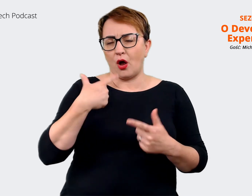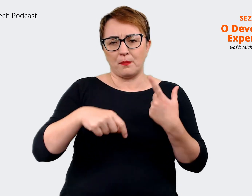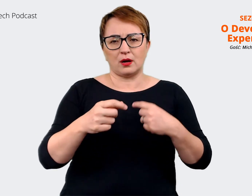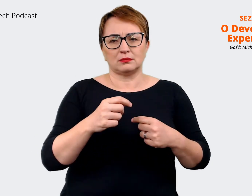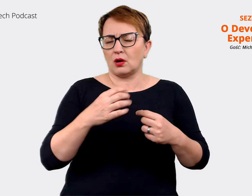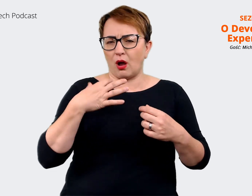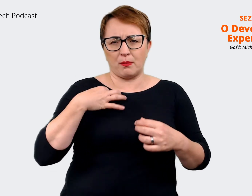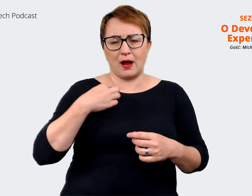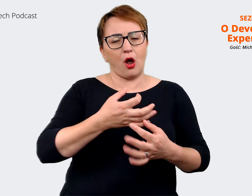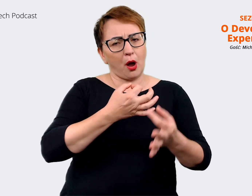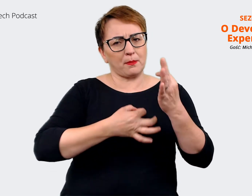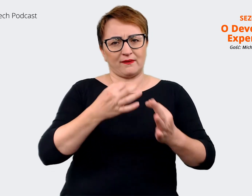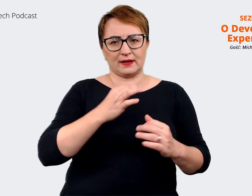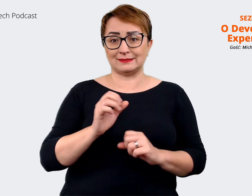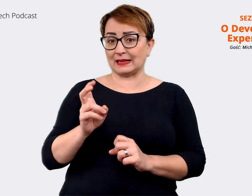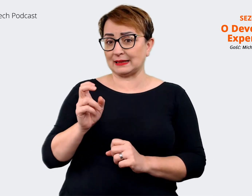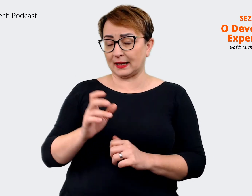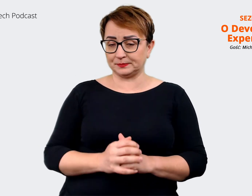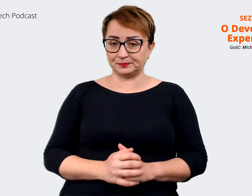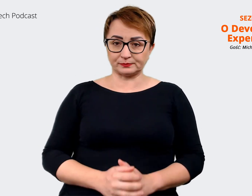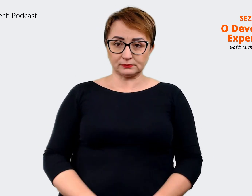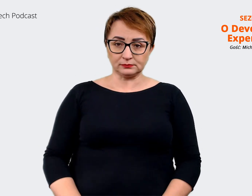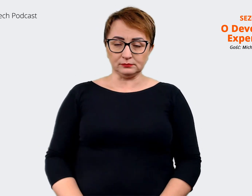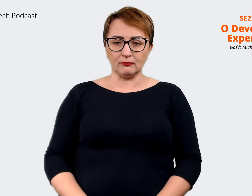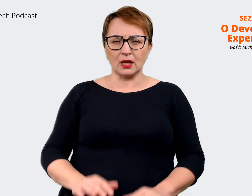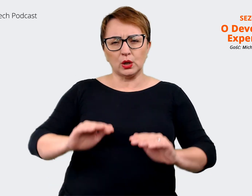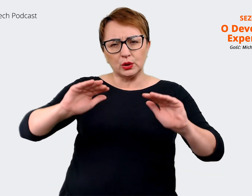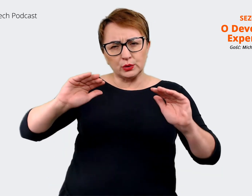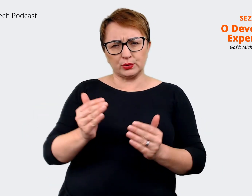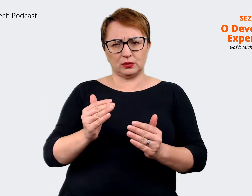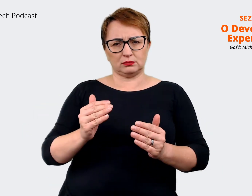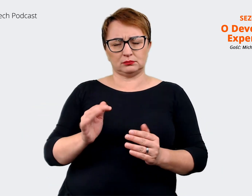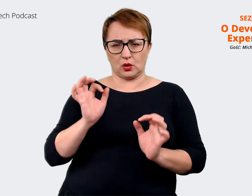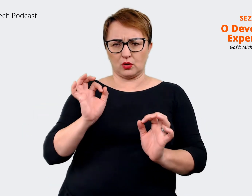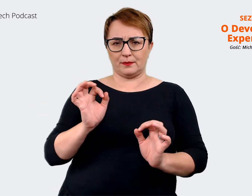skoro już ustaliliśmy, że masz więcej niż jedną? Michał: Tak. Czyli w takim może dużym skrócie